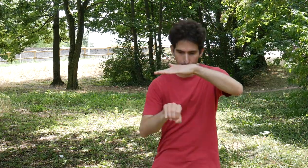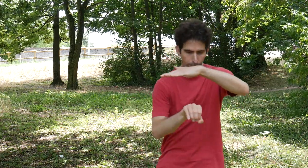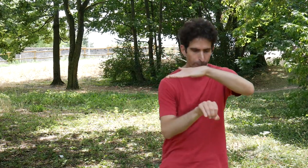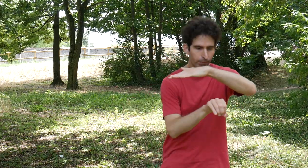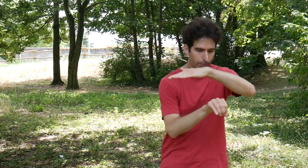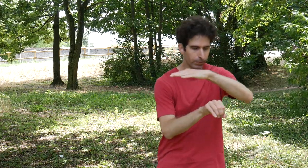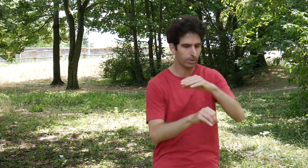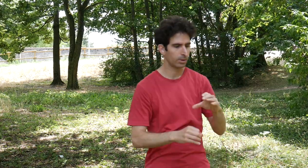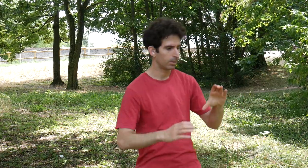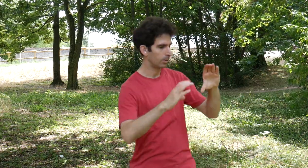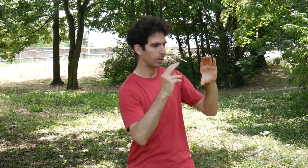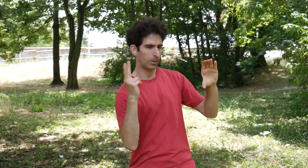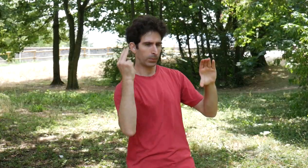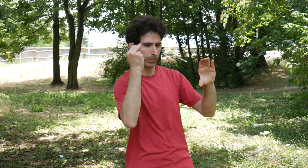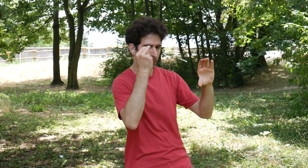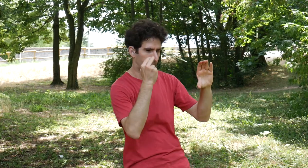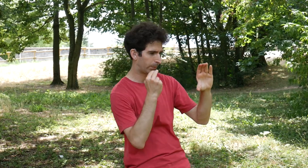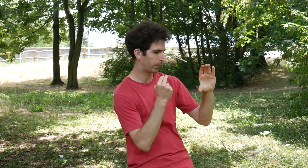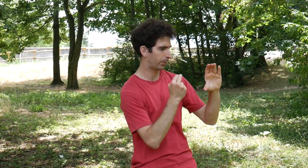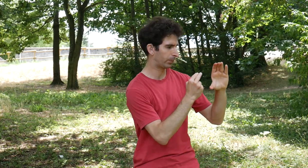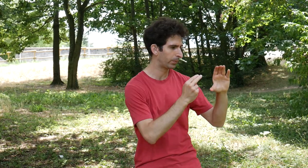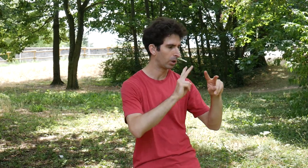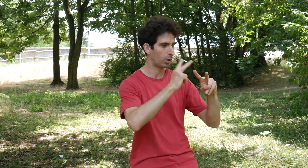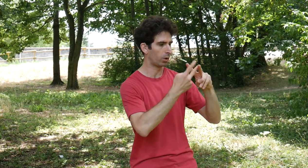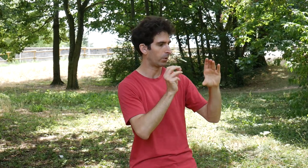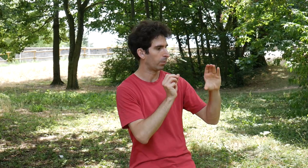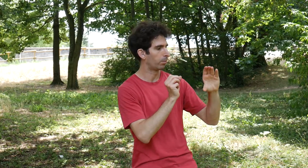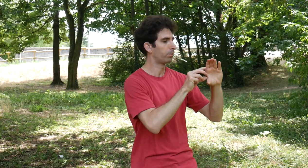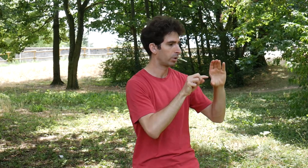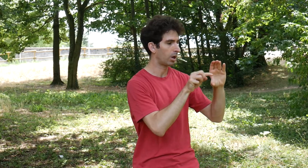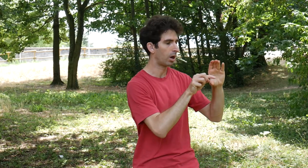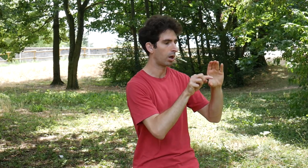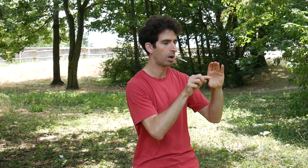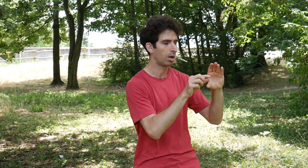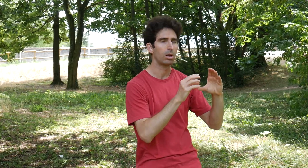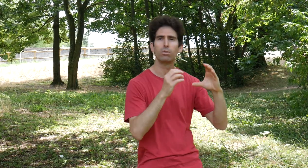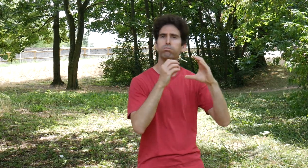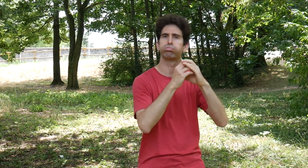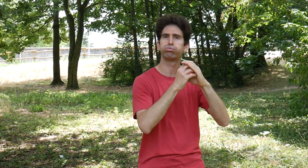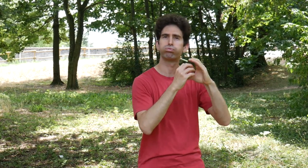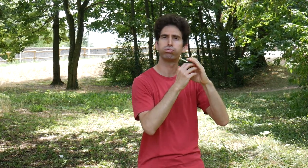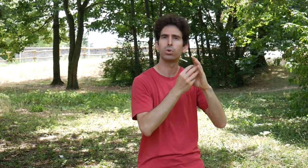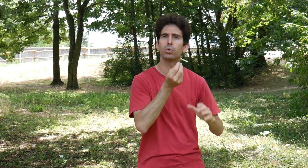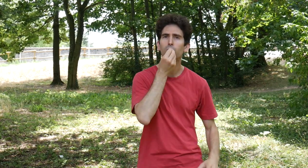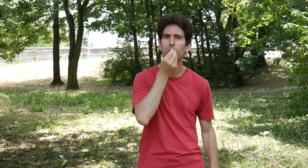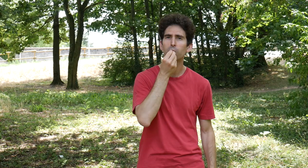Au fond de la galerie, un oeuf est déposé avec une boule de nourriture à côté.